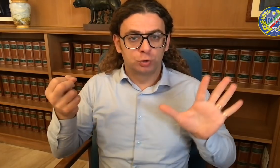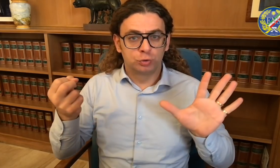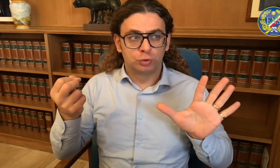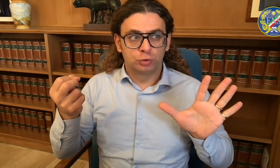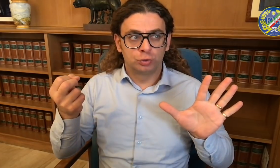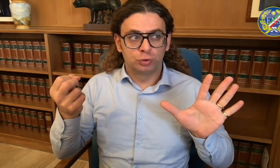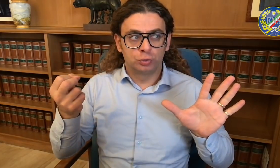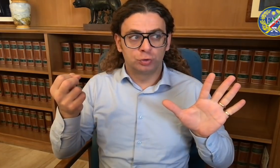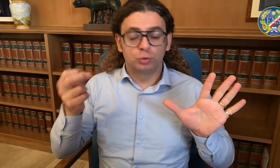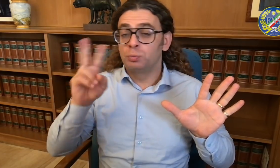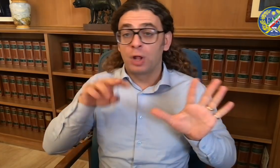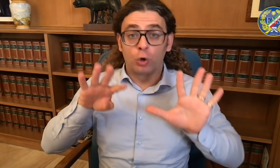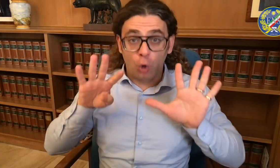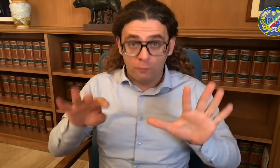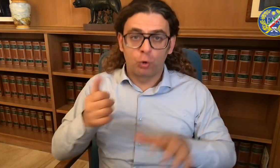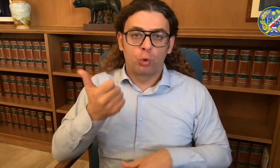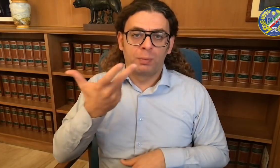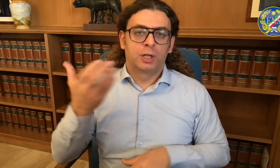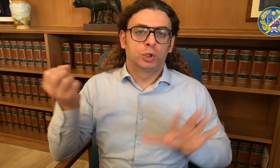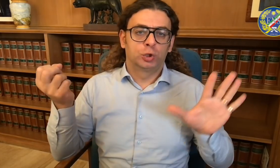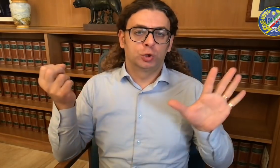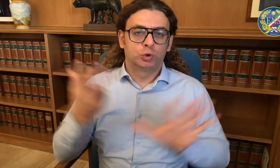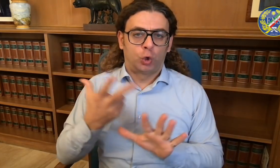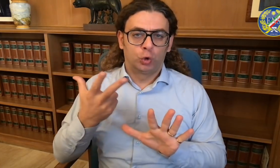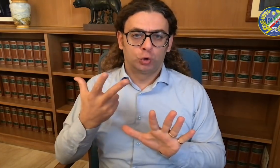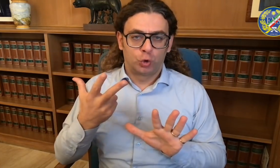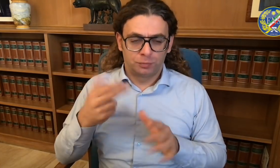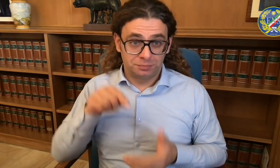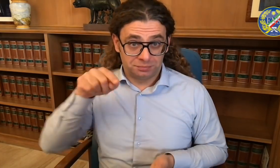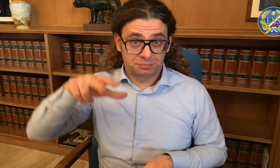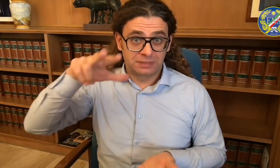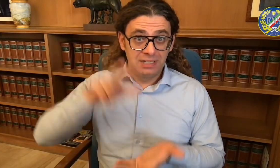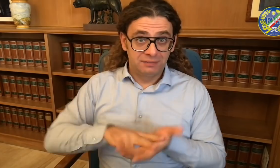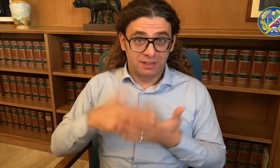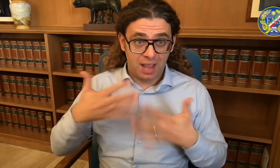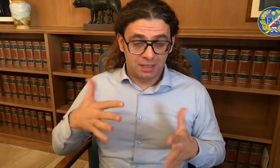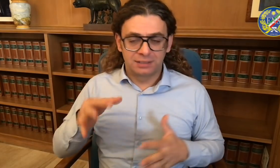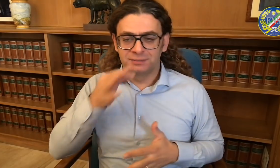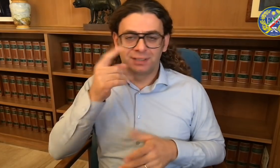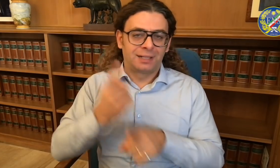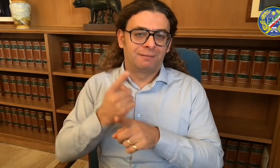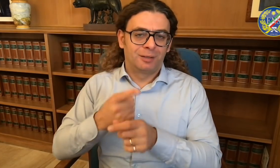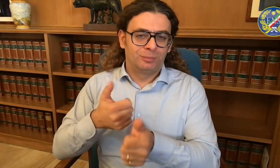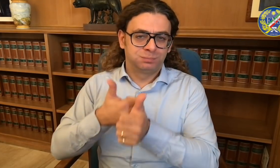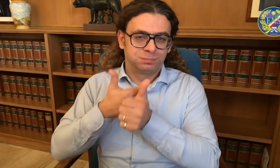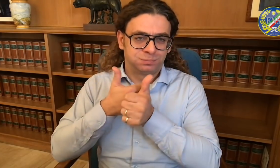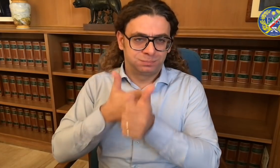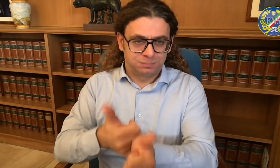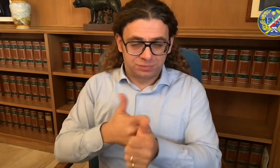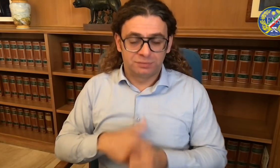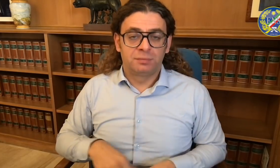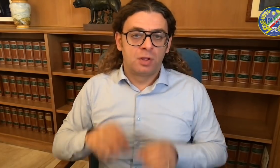con la legge numero 18 con il conseguente impegno da parte del nostro Paese ad attenersi appunto alla convenzione.